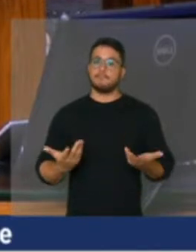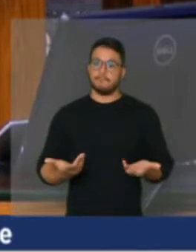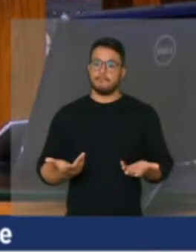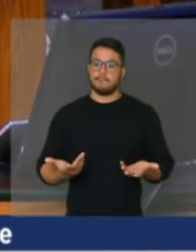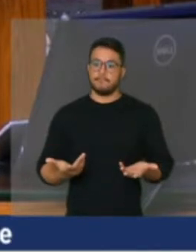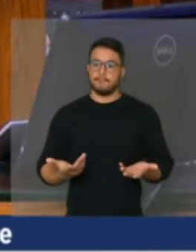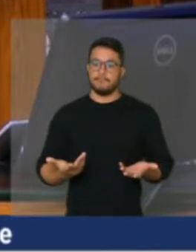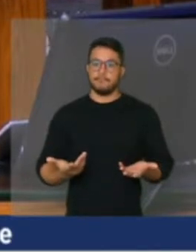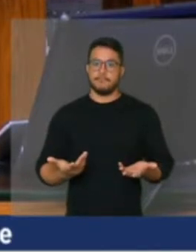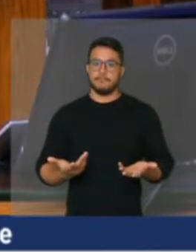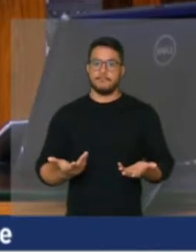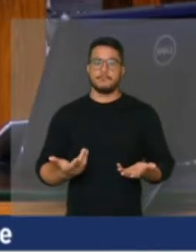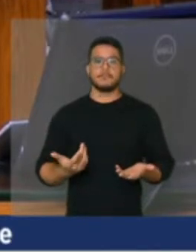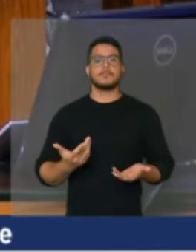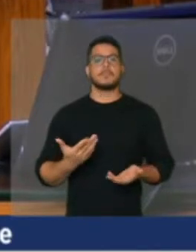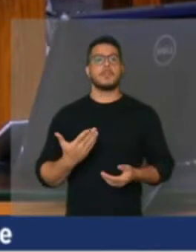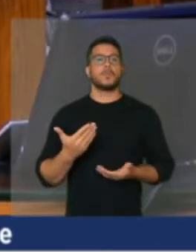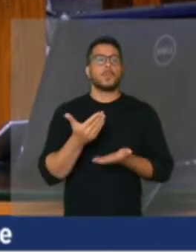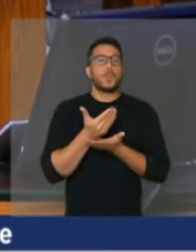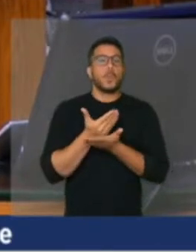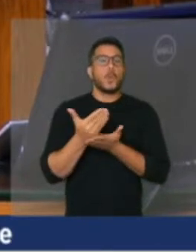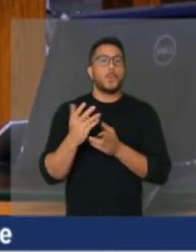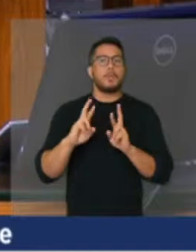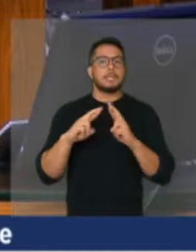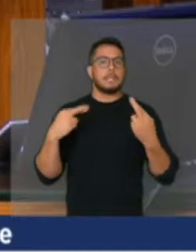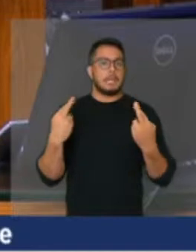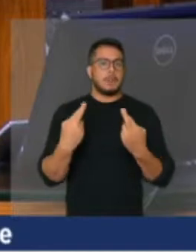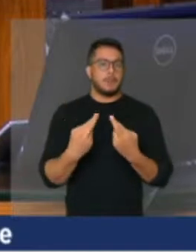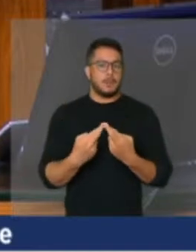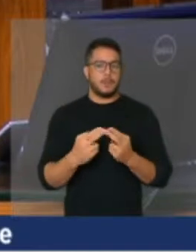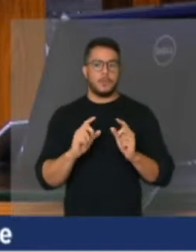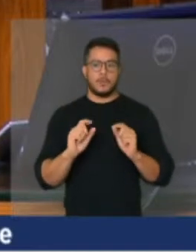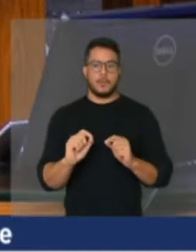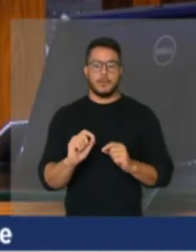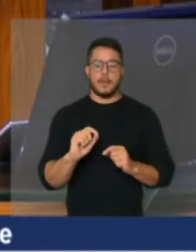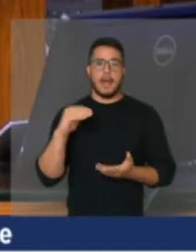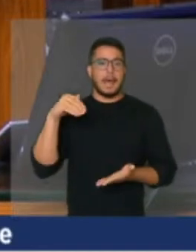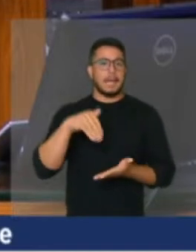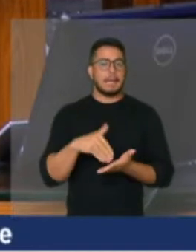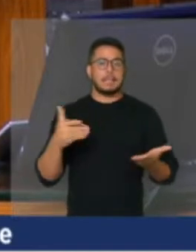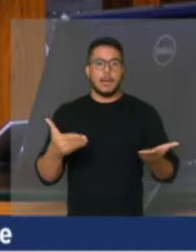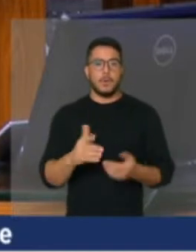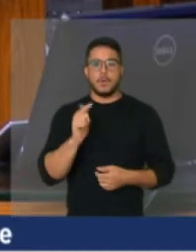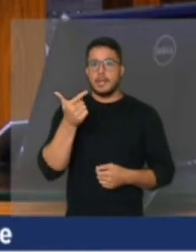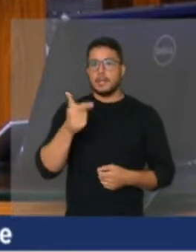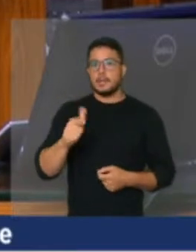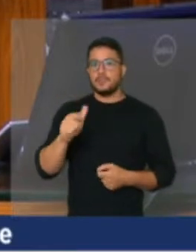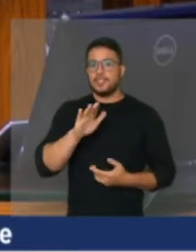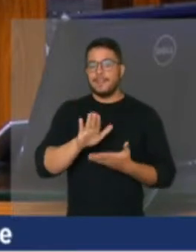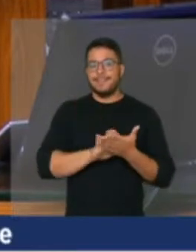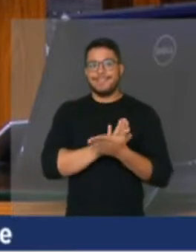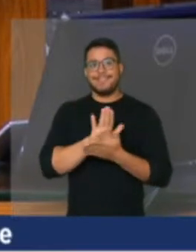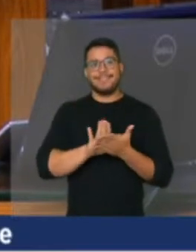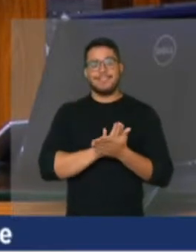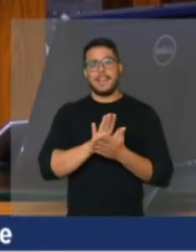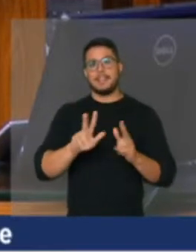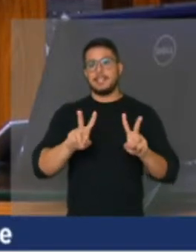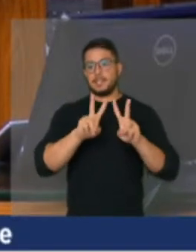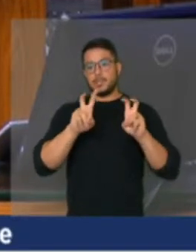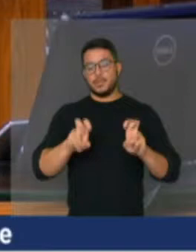NÃO HOUVE NÃO HOUVERA ATÉ AQUI NENHUM QUESTIONAMENTO EM RELAÇÃO É INCLUSÃO DESSA MATÉRIA NA PAUTA. NO ENTANTO, NÃO SÓ DIANTE DA PONDERAÇÃO DE V.EXA., MAS DA